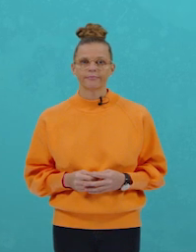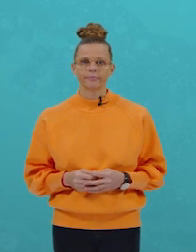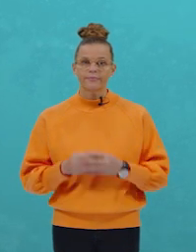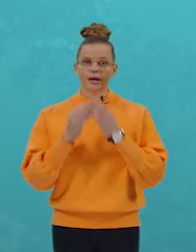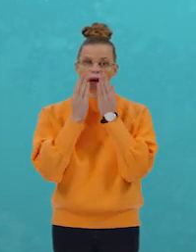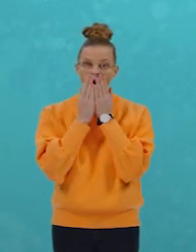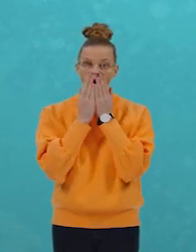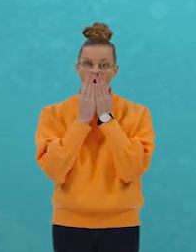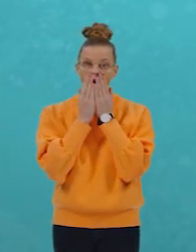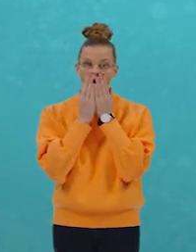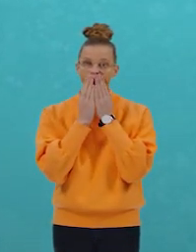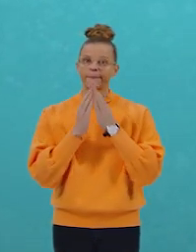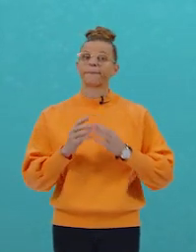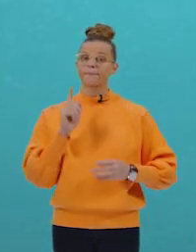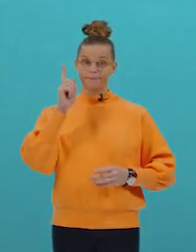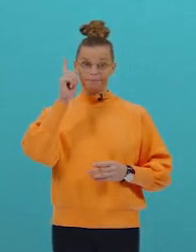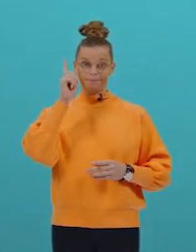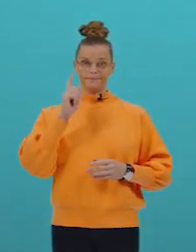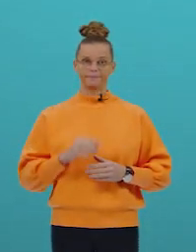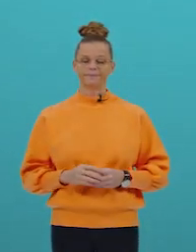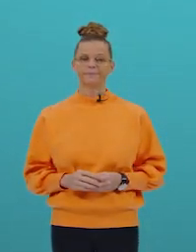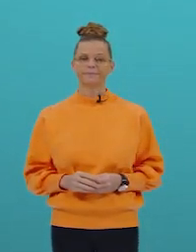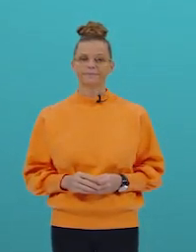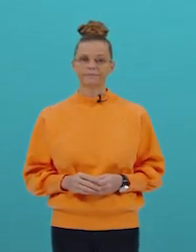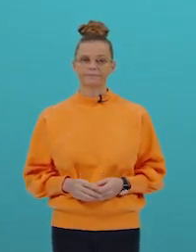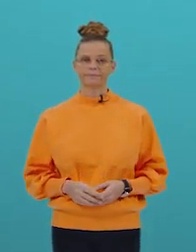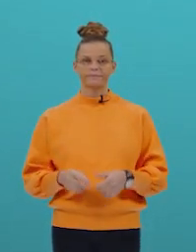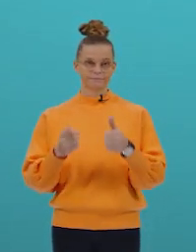gefälschter Impfpass vorgelegt. Zu erkennen sind die Manipulationen unter anderem an zu kurzen